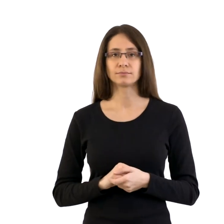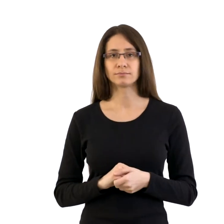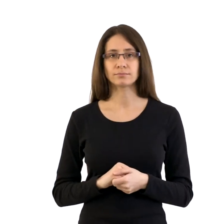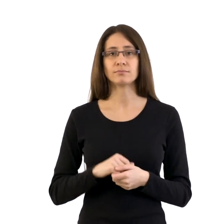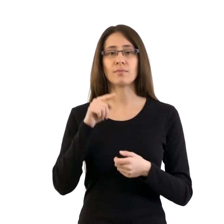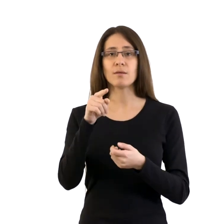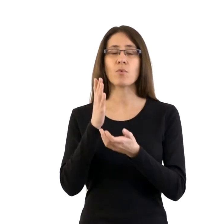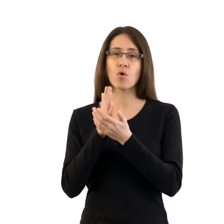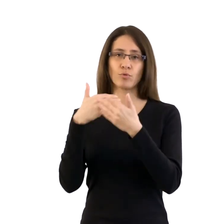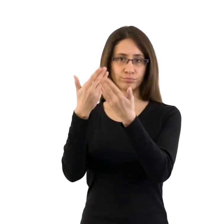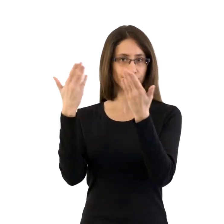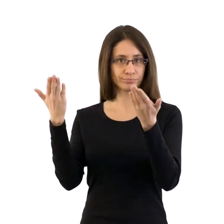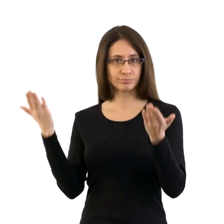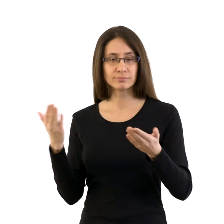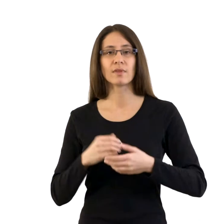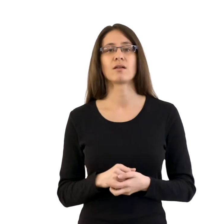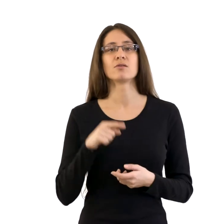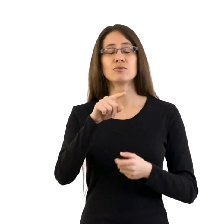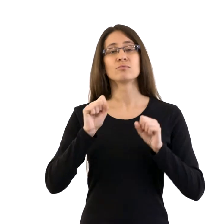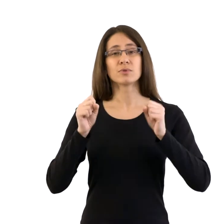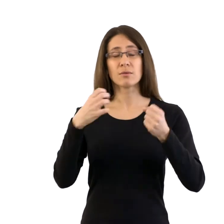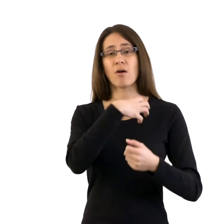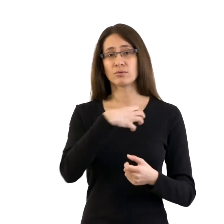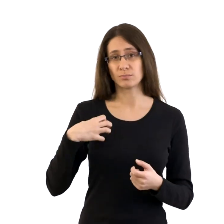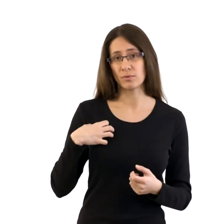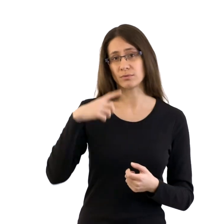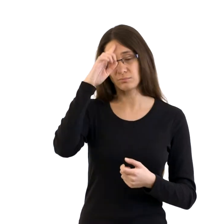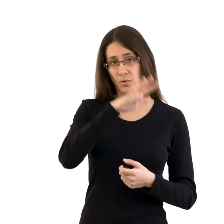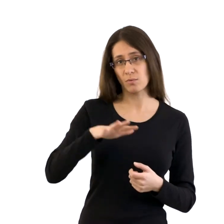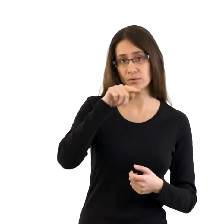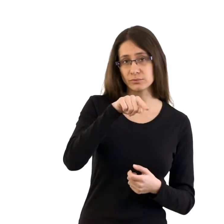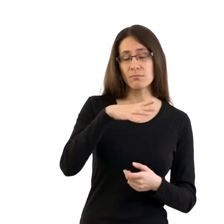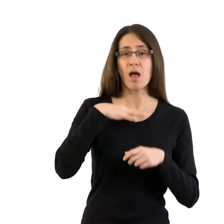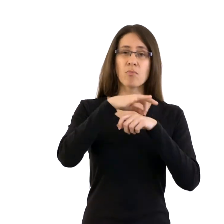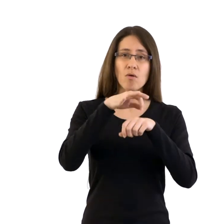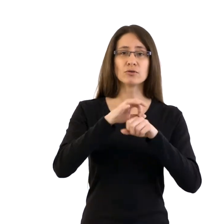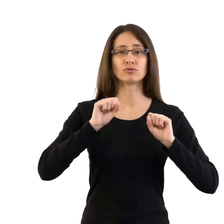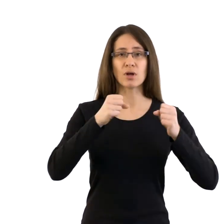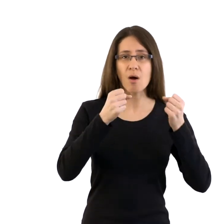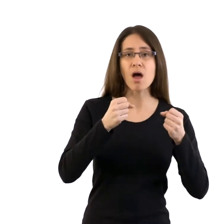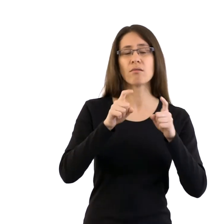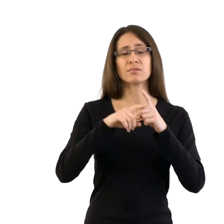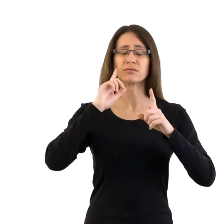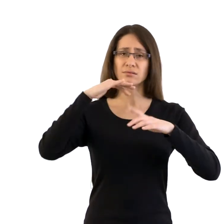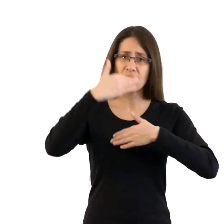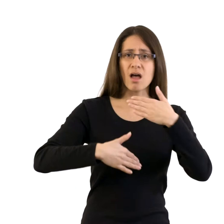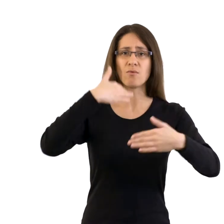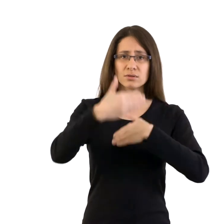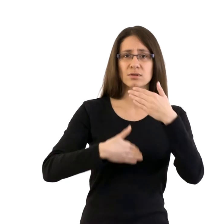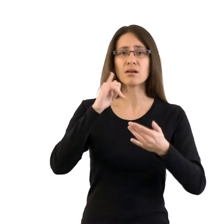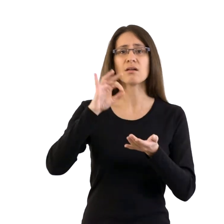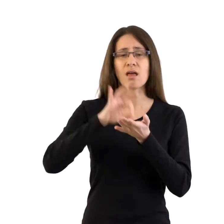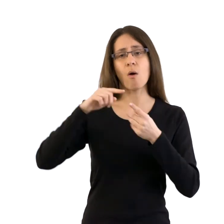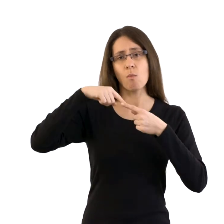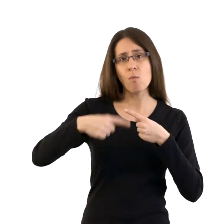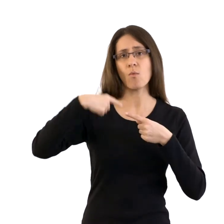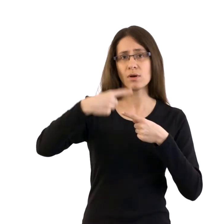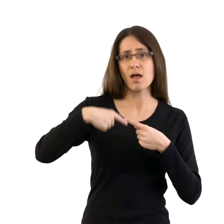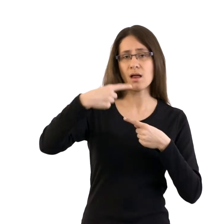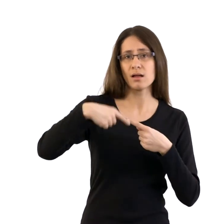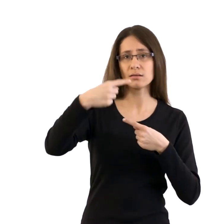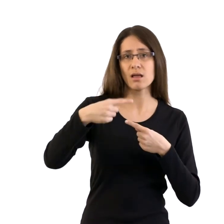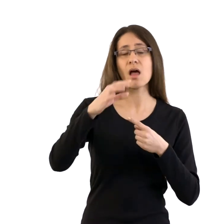Przedsiębiorstwo społeczne prowadzi działalność w sposób ciągły,